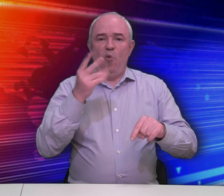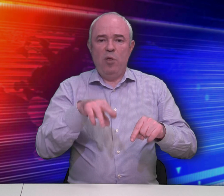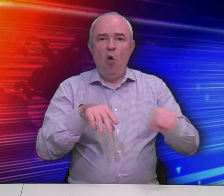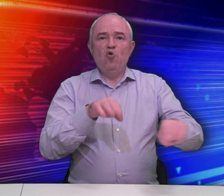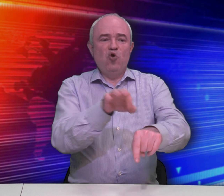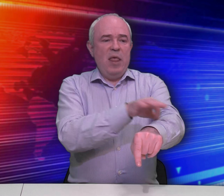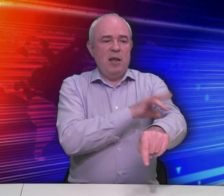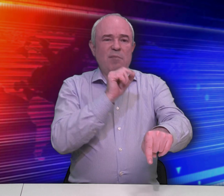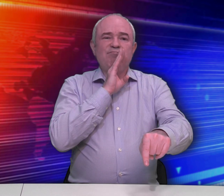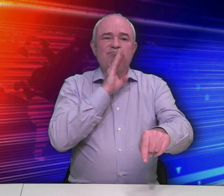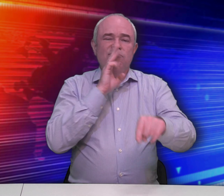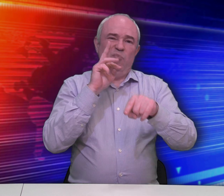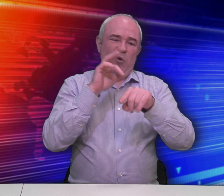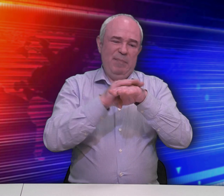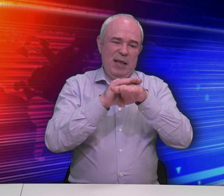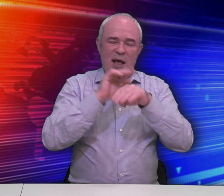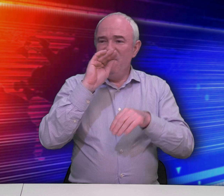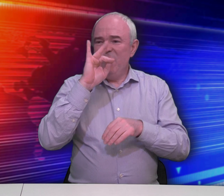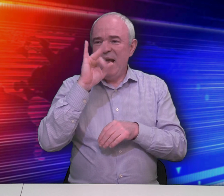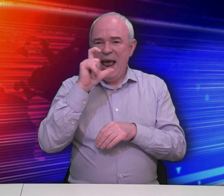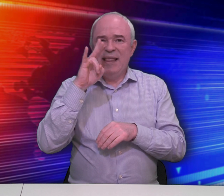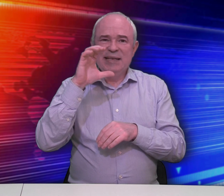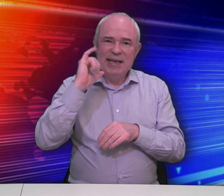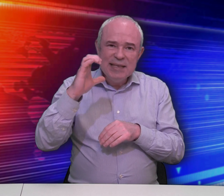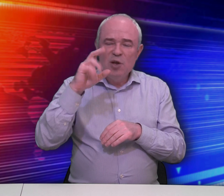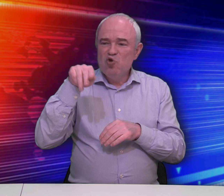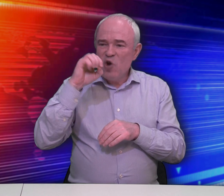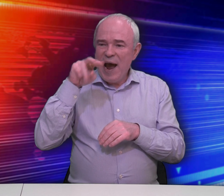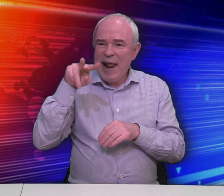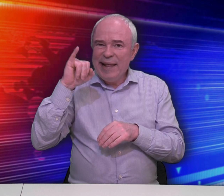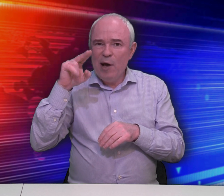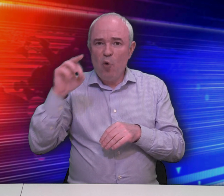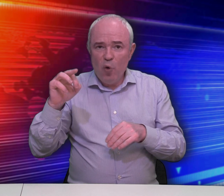он 13 июня женился на Фрэнсис Джеллико